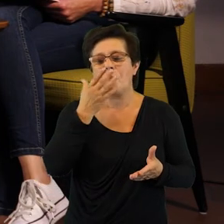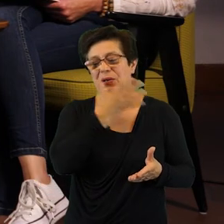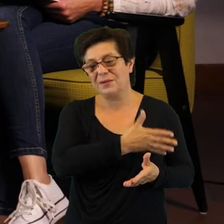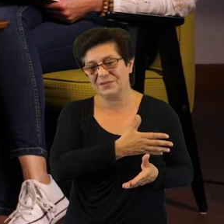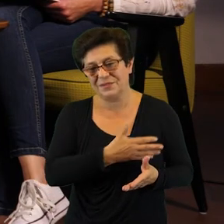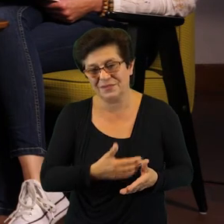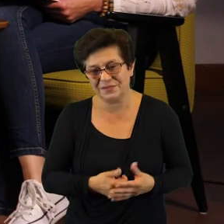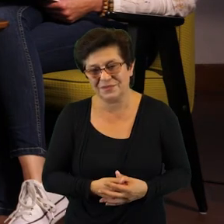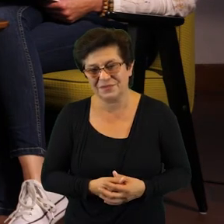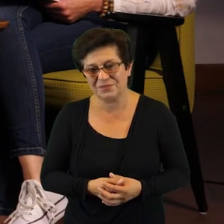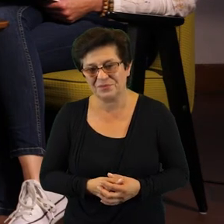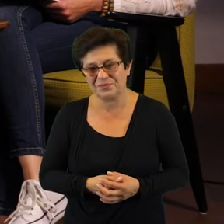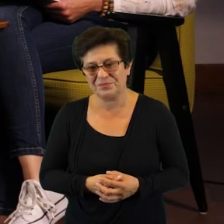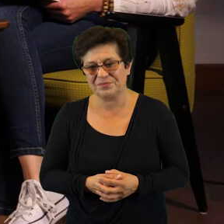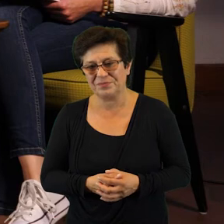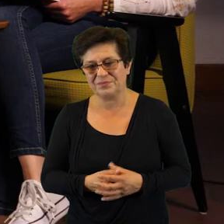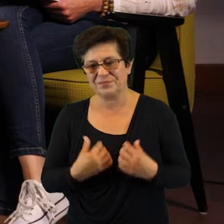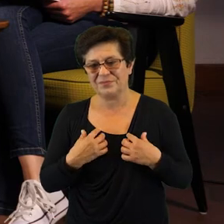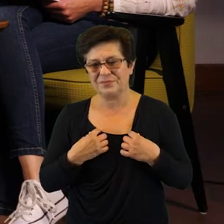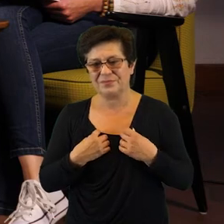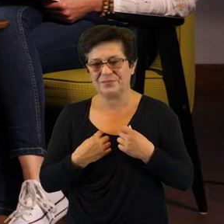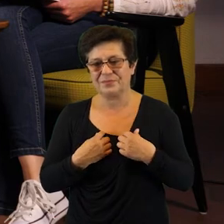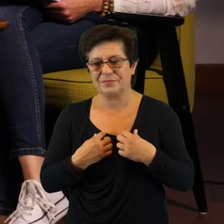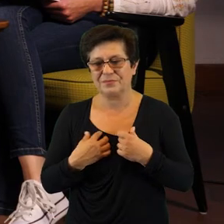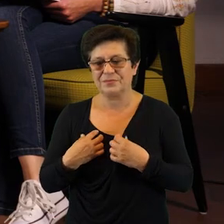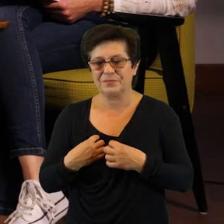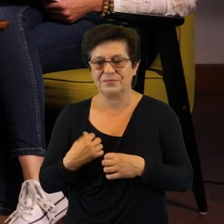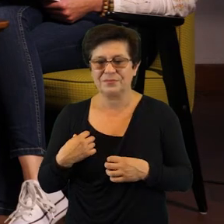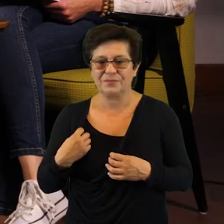A jak pan zaczął mówić, że wychwytywali, ja jeszcze nie wiedziałam, kogo pan wymieni,